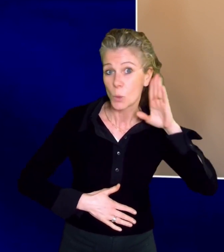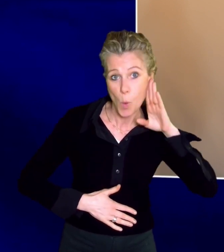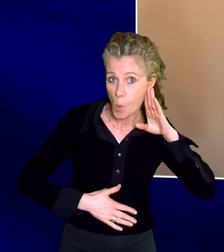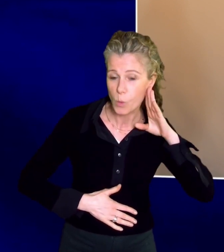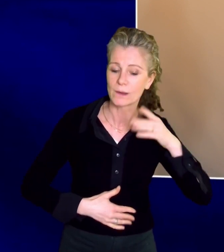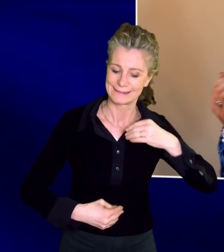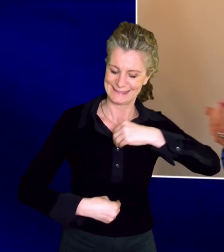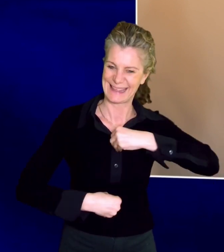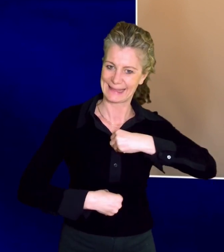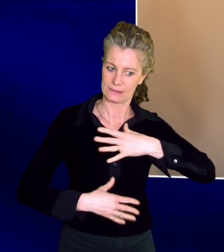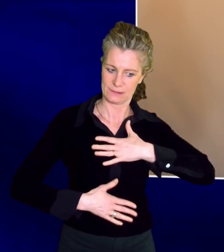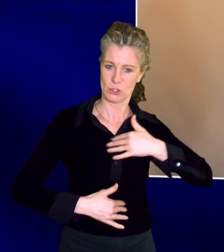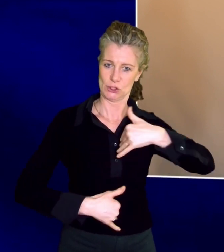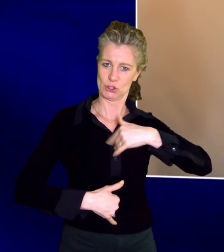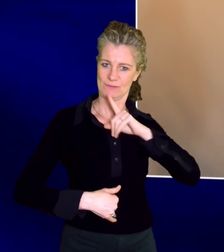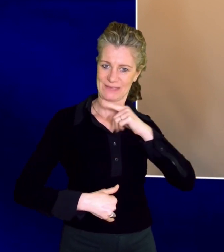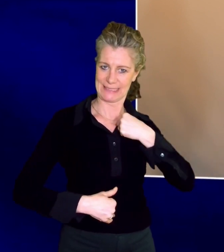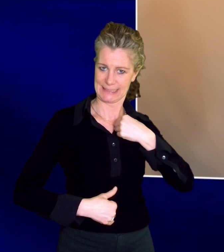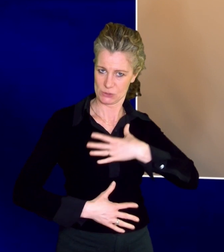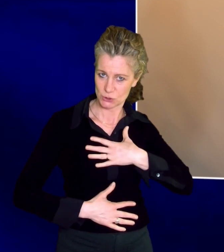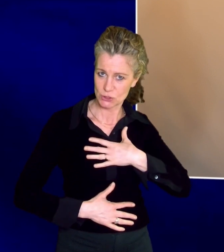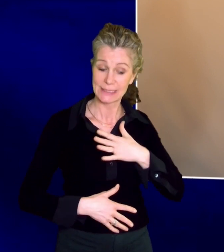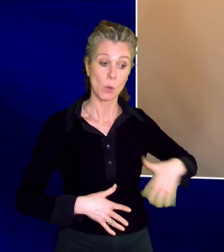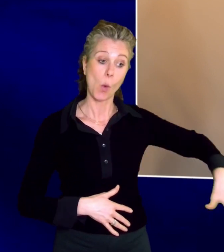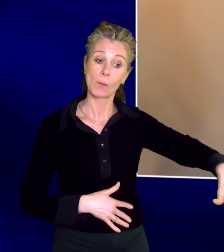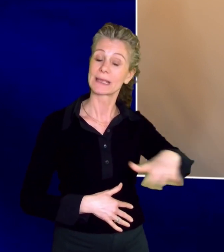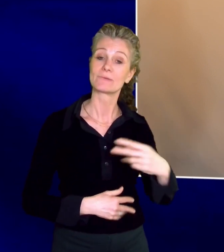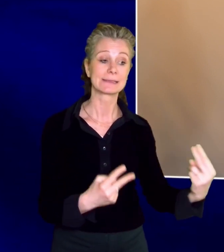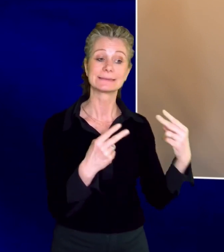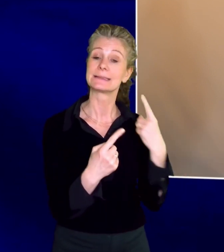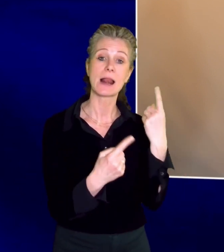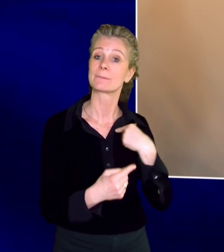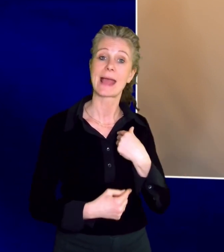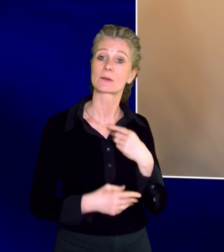En voor de omgeving is niet alleen de Usher te zien, maar ook de persoon te blijven zien.